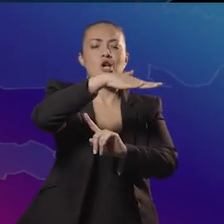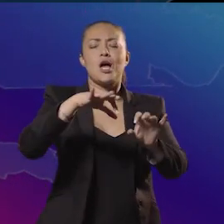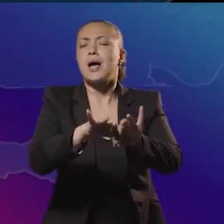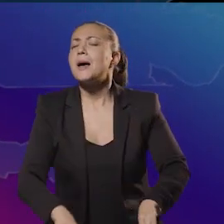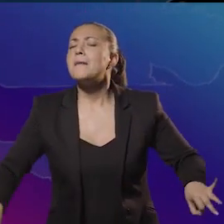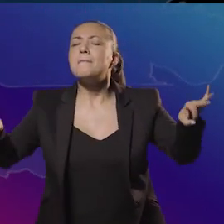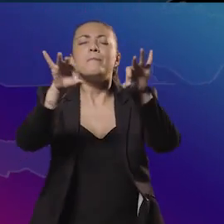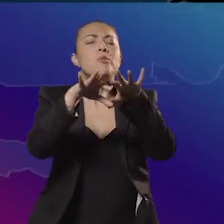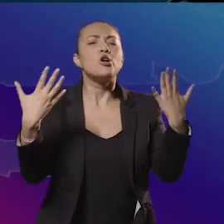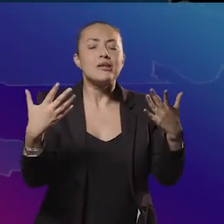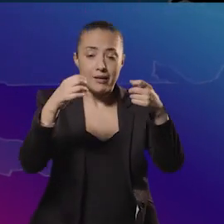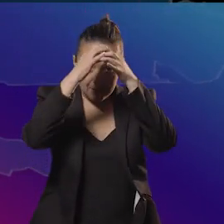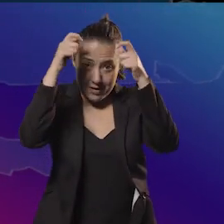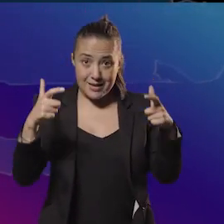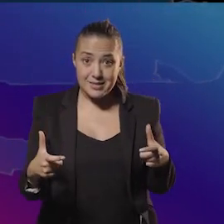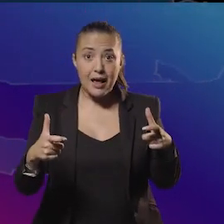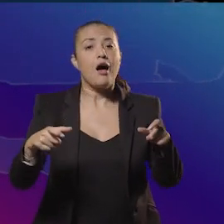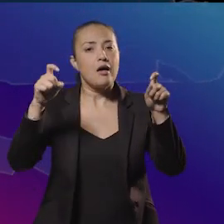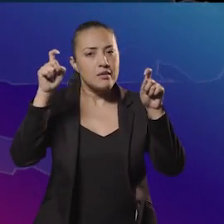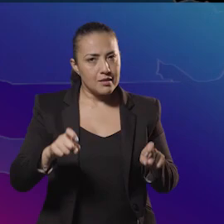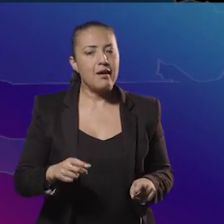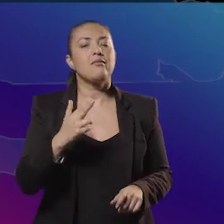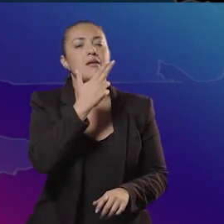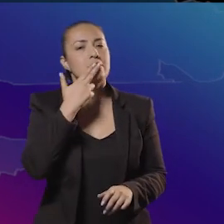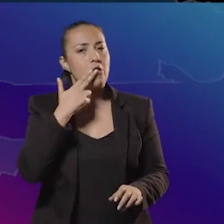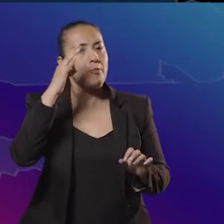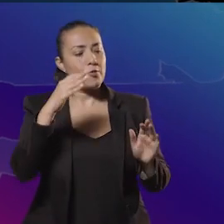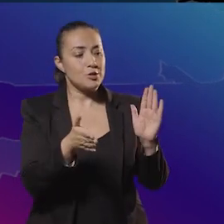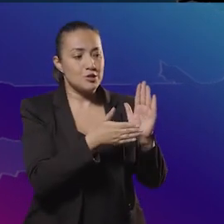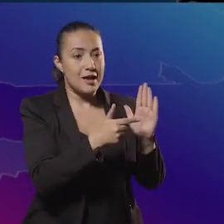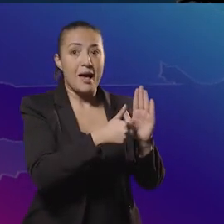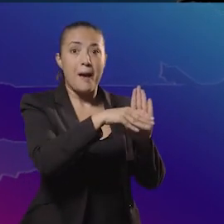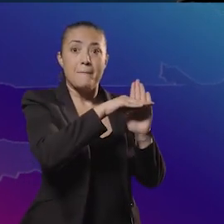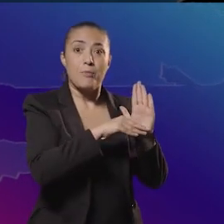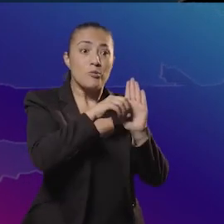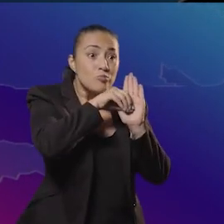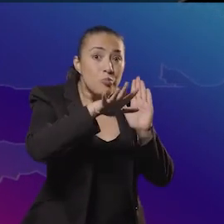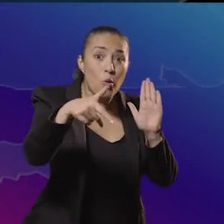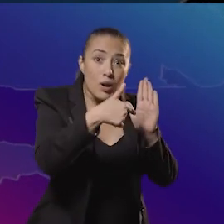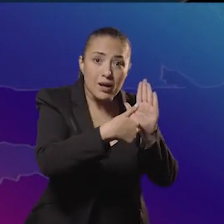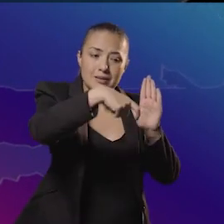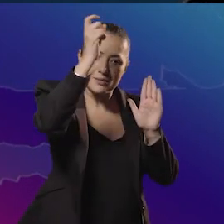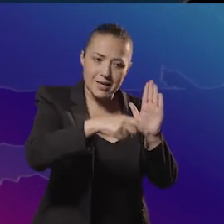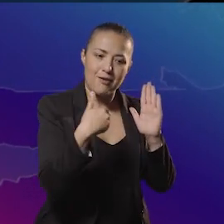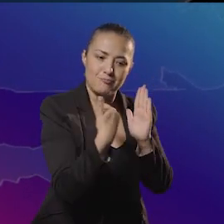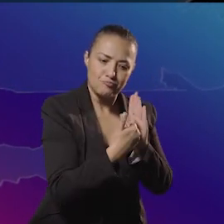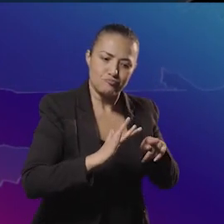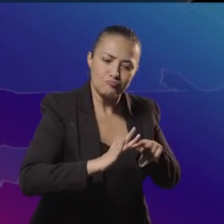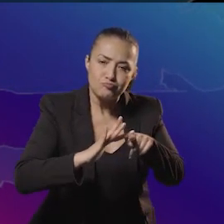Es fundamental que el Estado se comprometa con la materialización de estas políticas públicas a través de